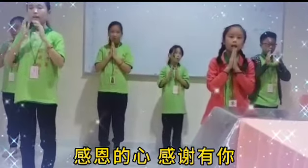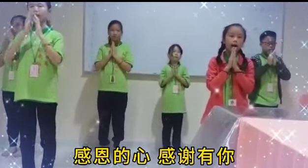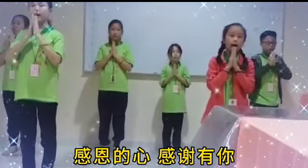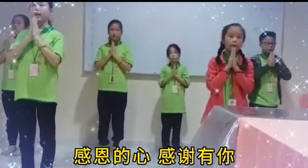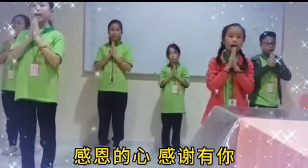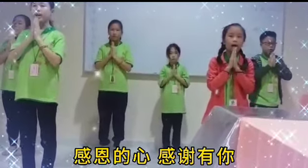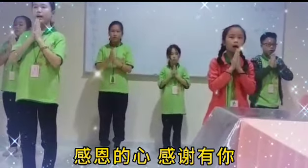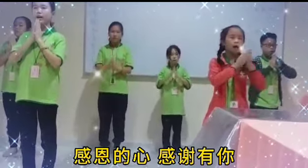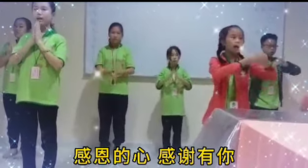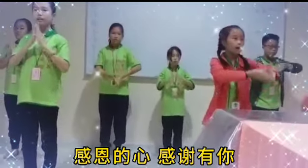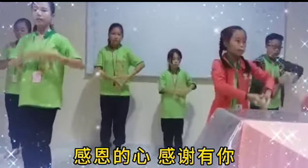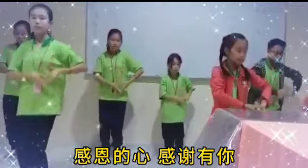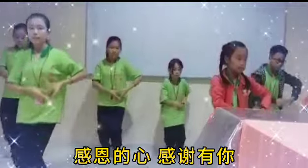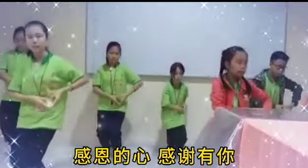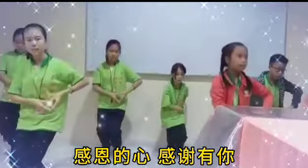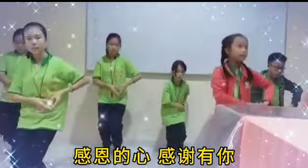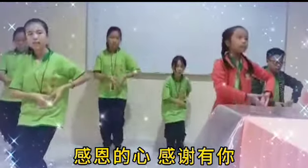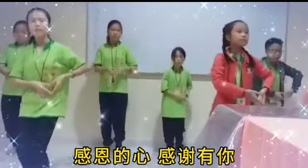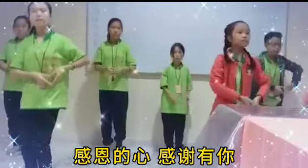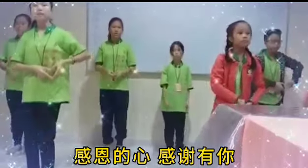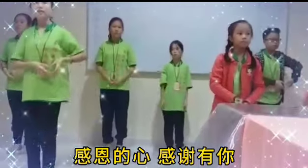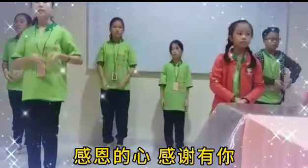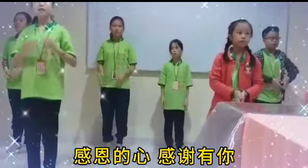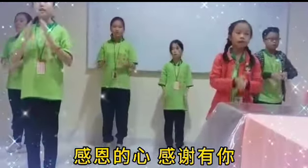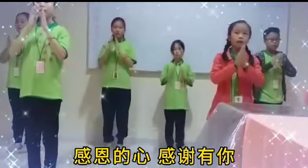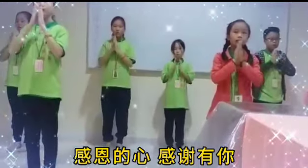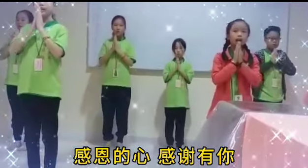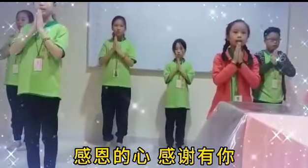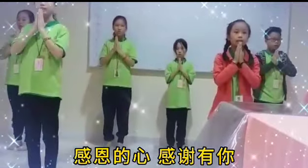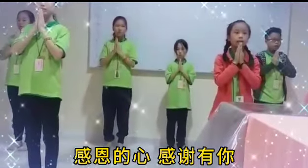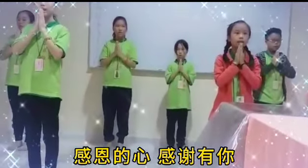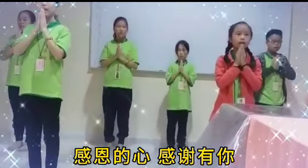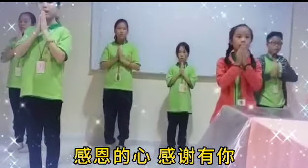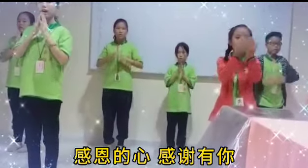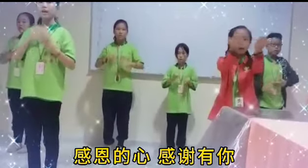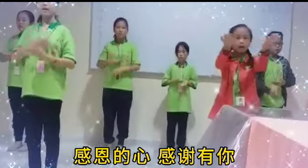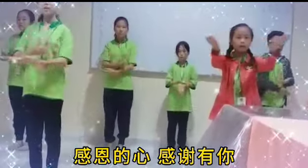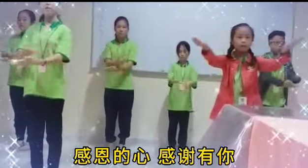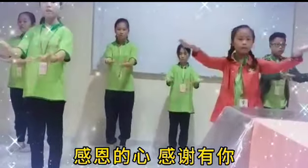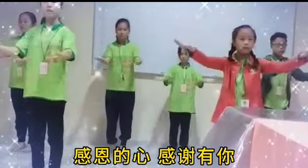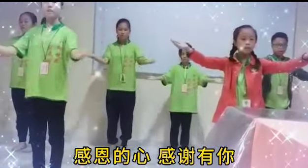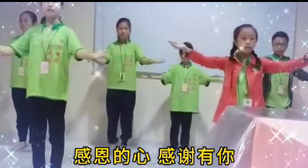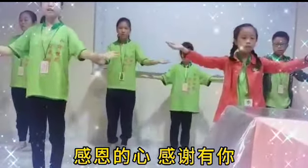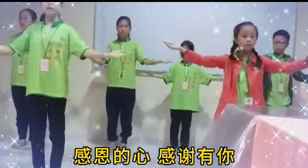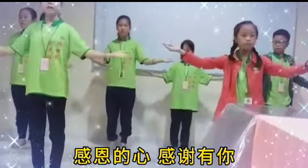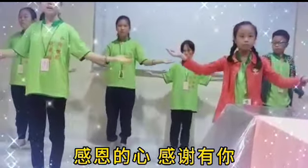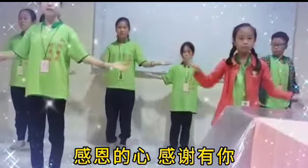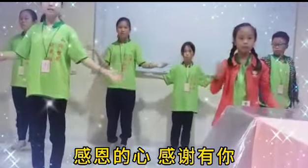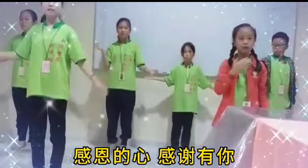感恩的心 感谢有你